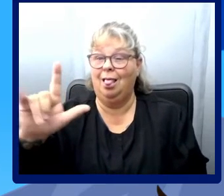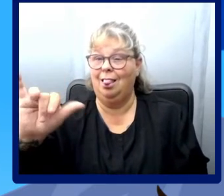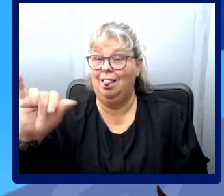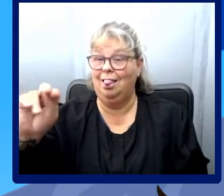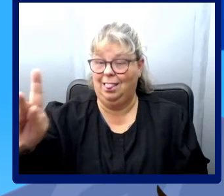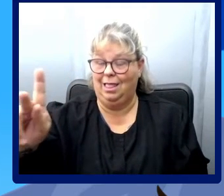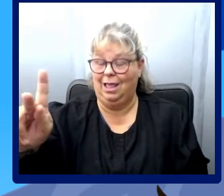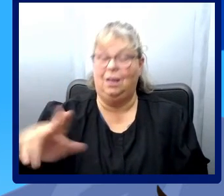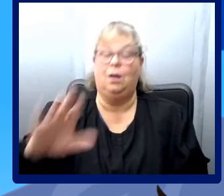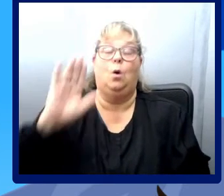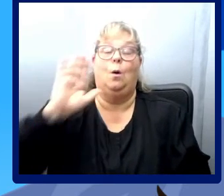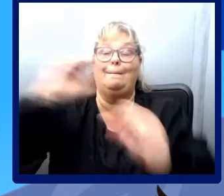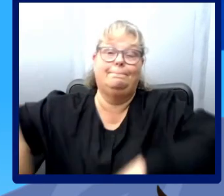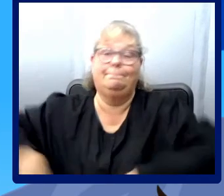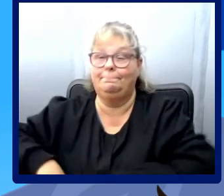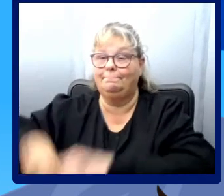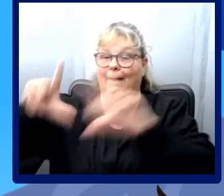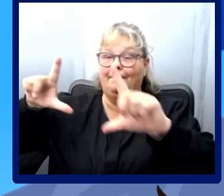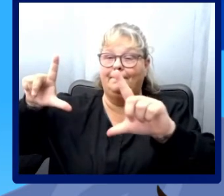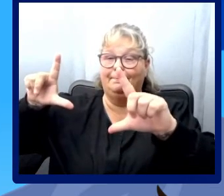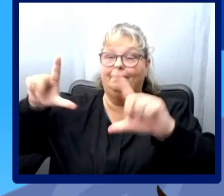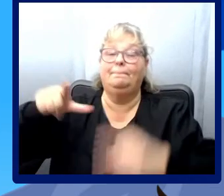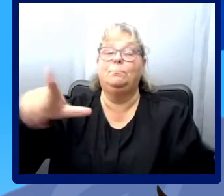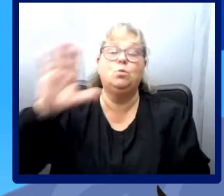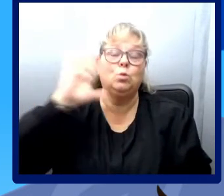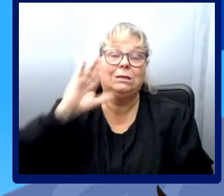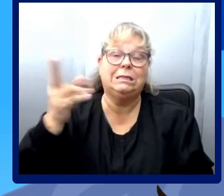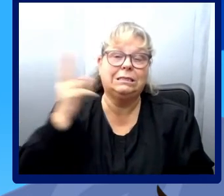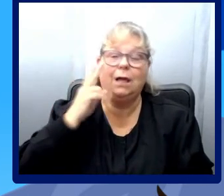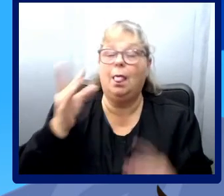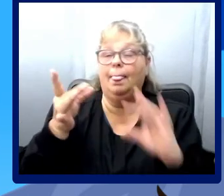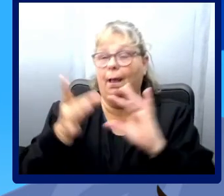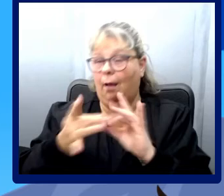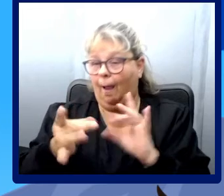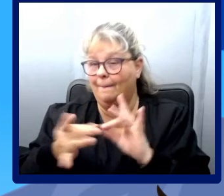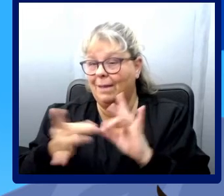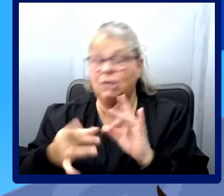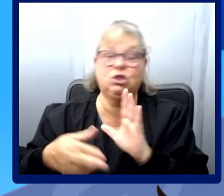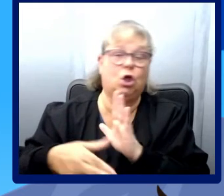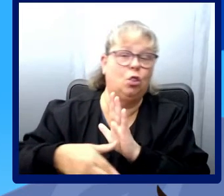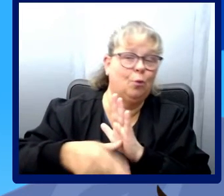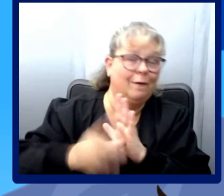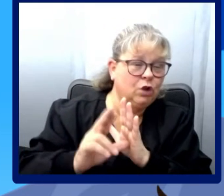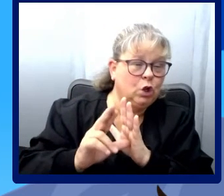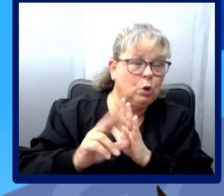irán a la página de la aplicación, verán los comentarios, verán las revisiones, y hay varias diapositivas